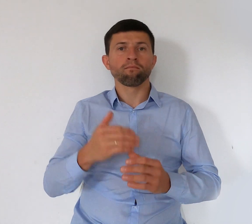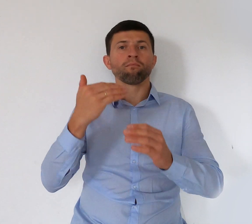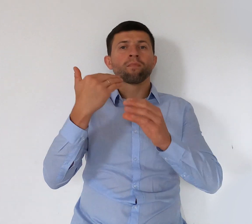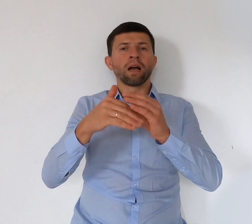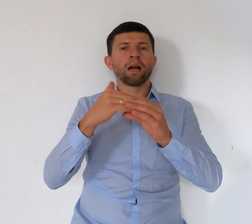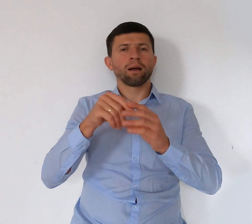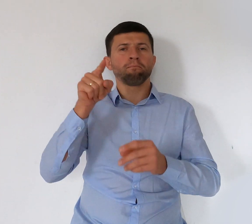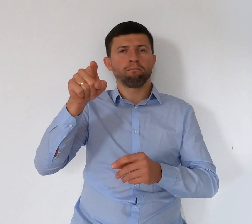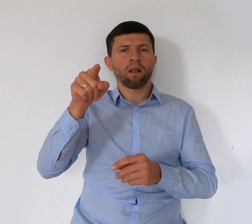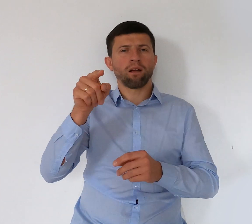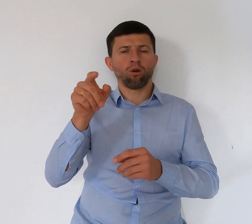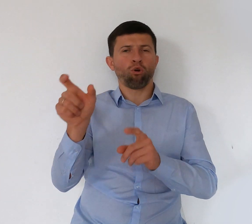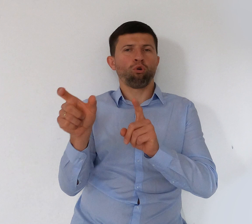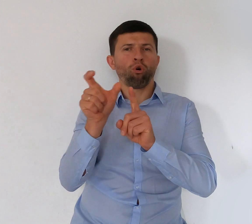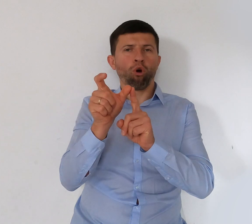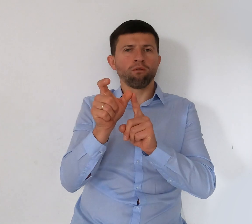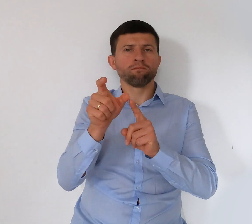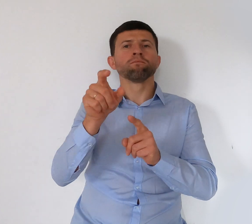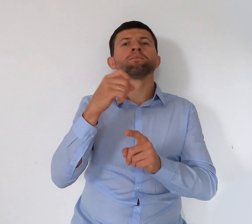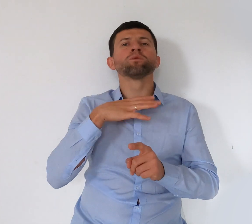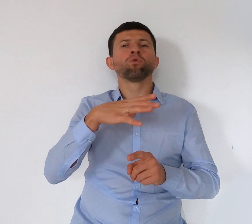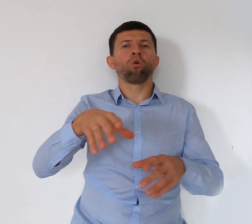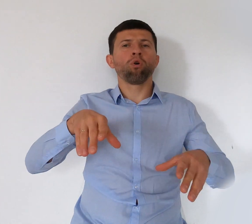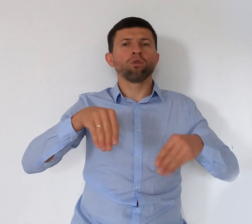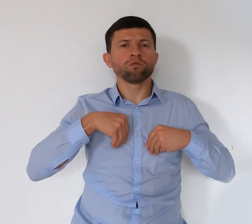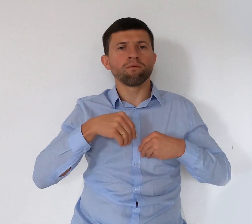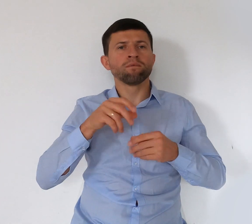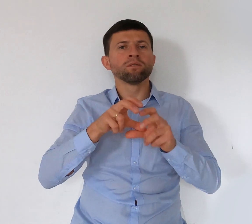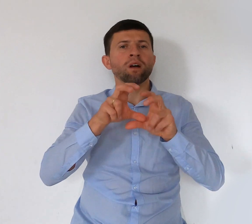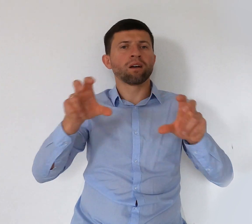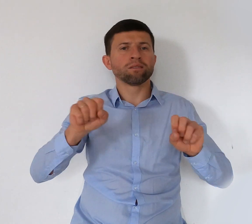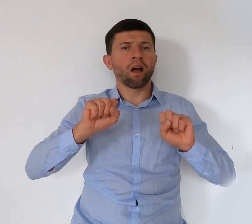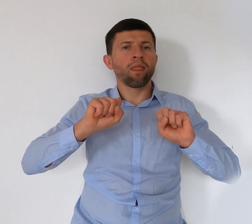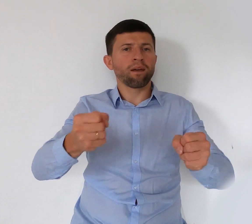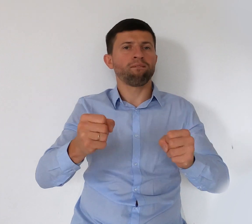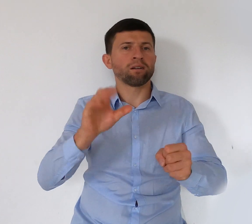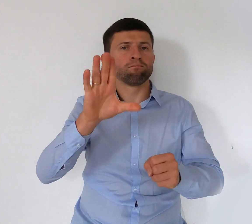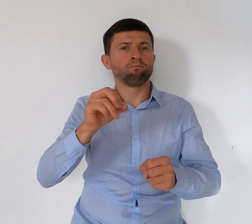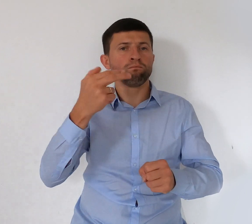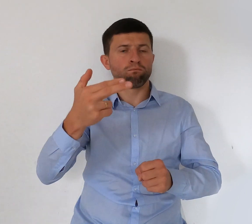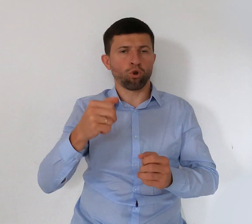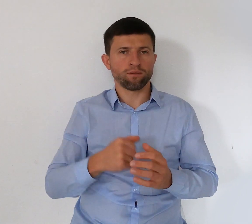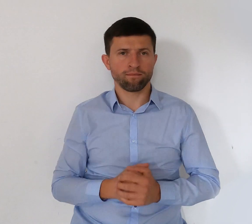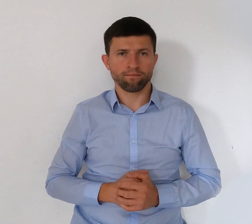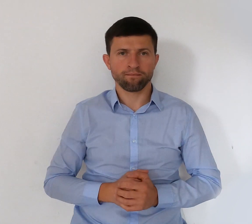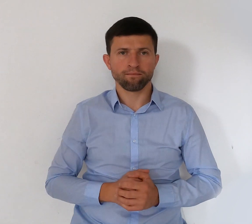E-mail z tym kodem otrzymałeś w momencie aktywacji bonu.